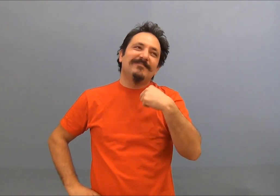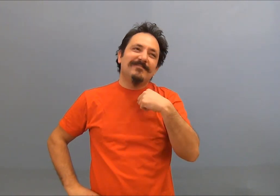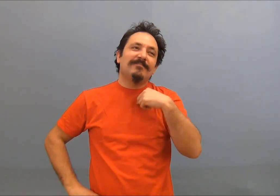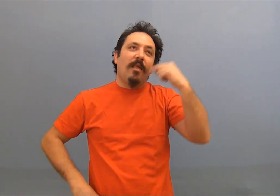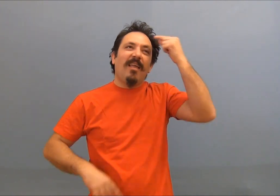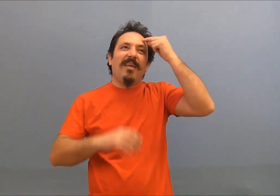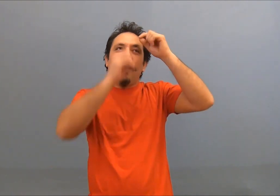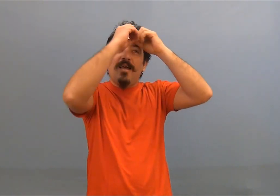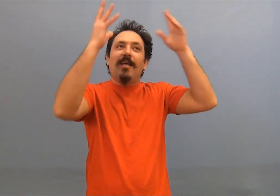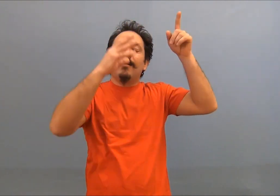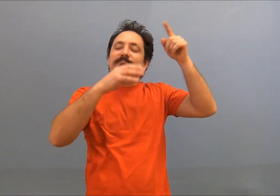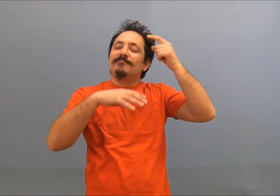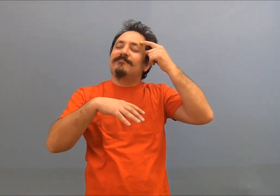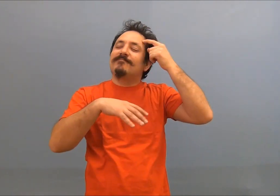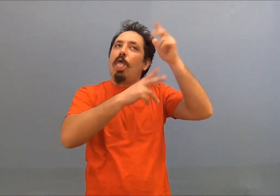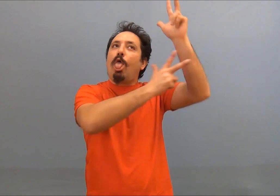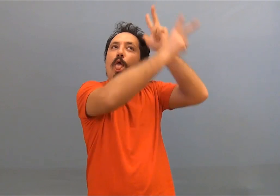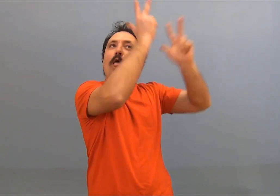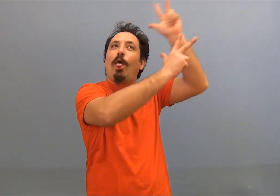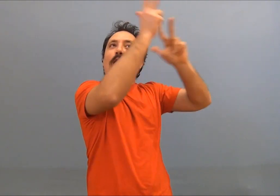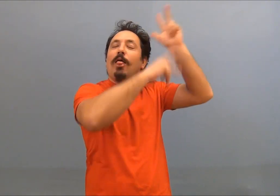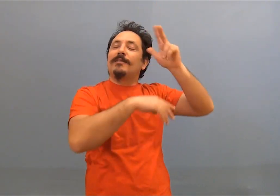si vede che quella vocina me la son figurata io.